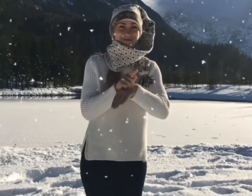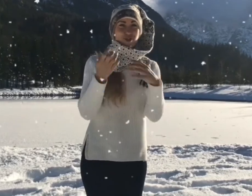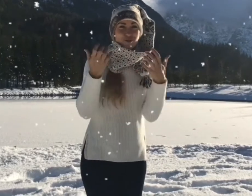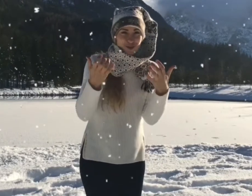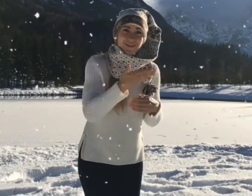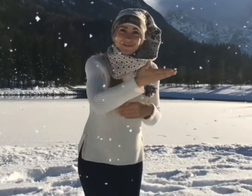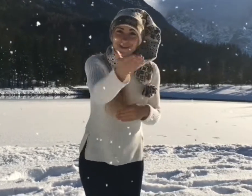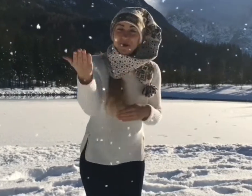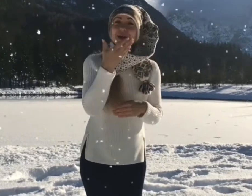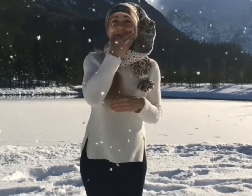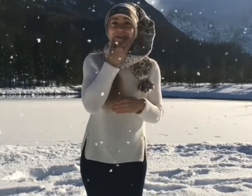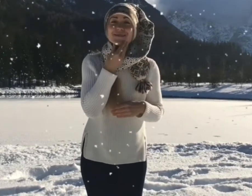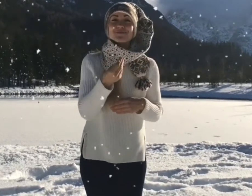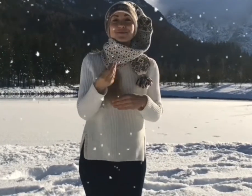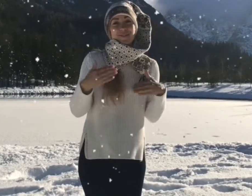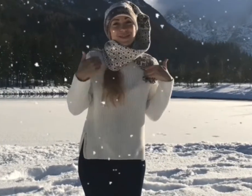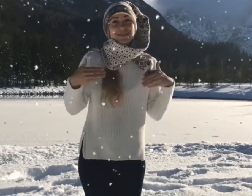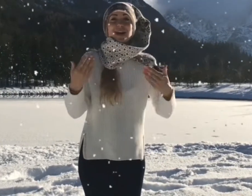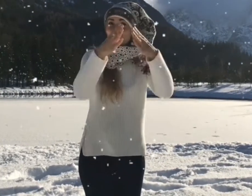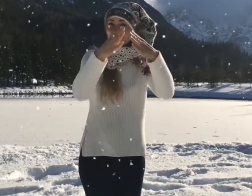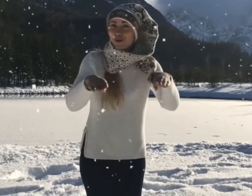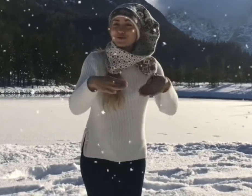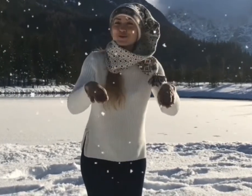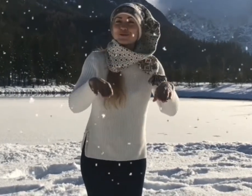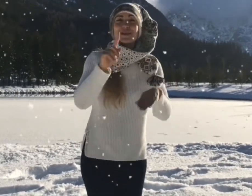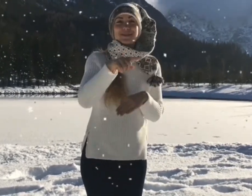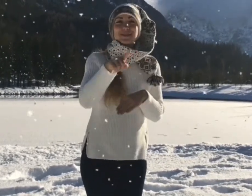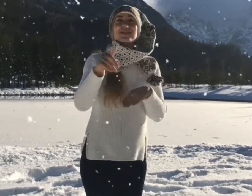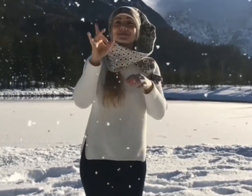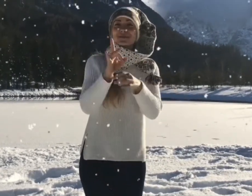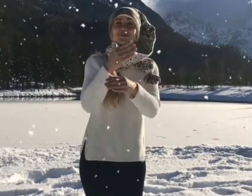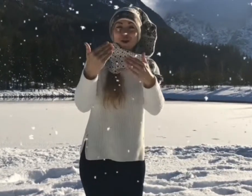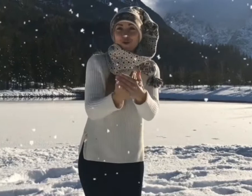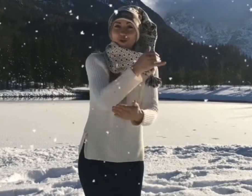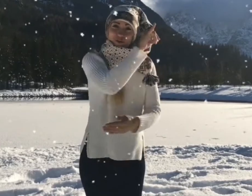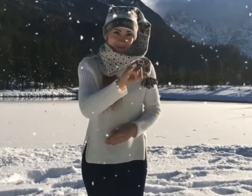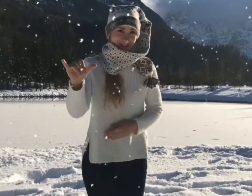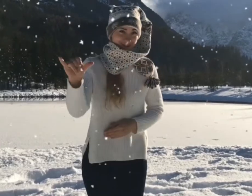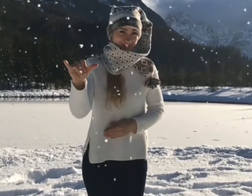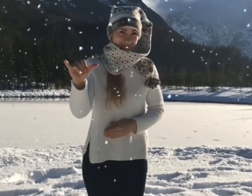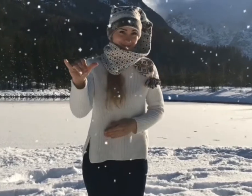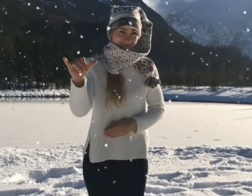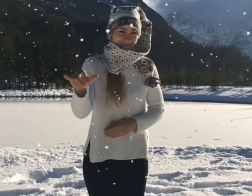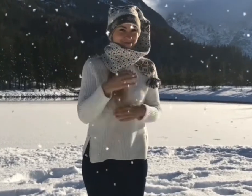Želim vam lep in vesel božič, srečno novo leto!